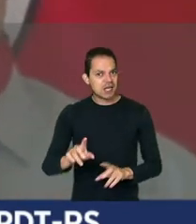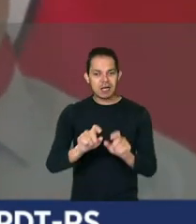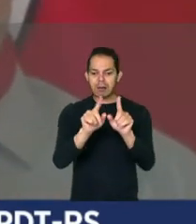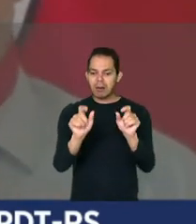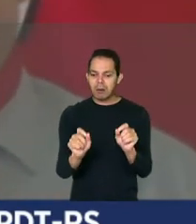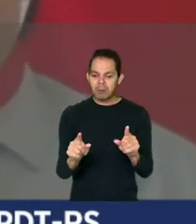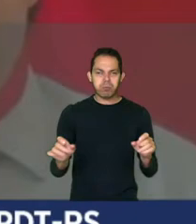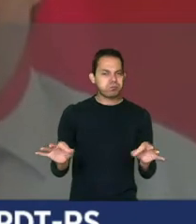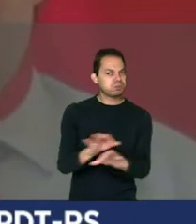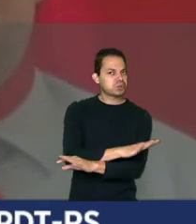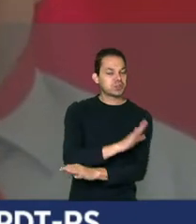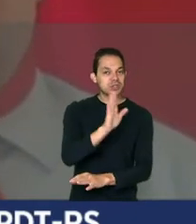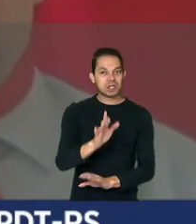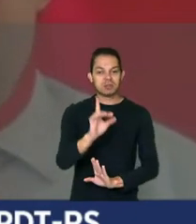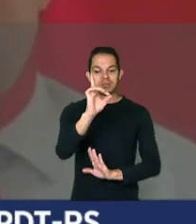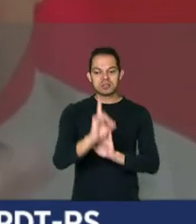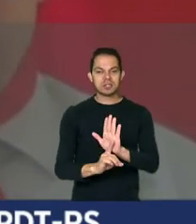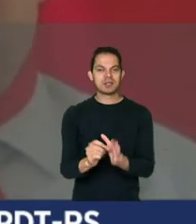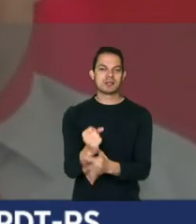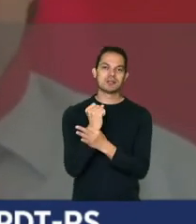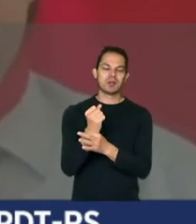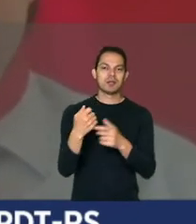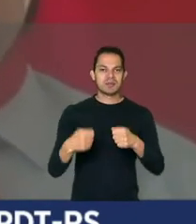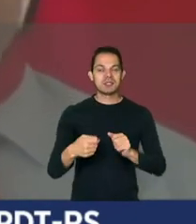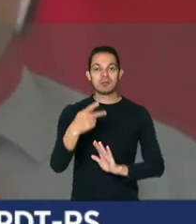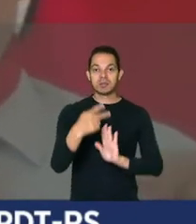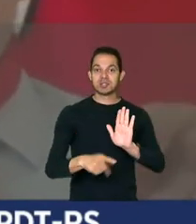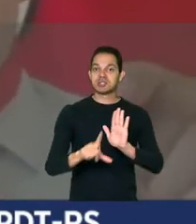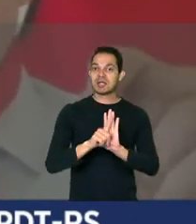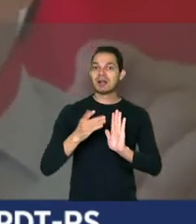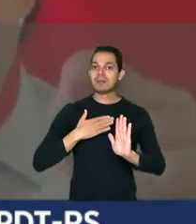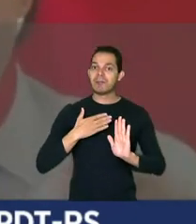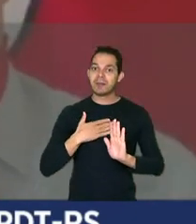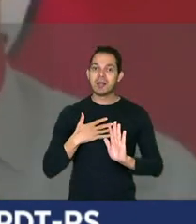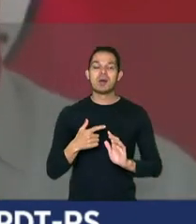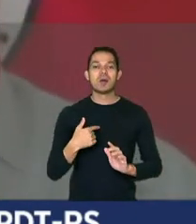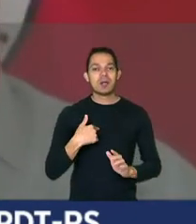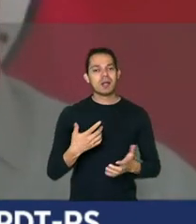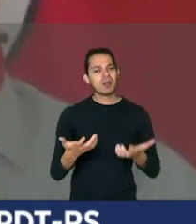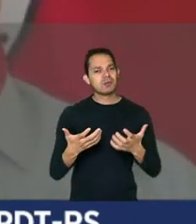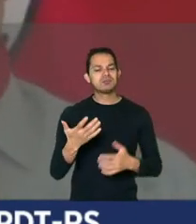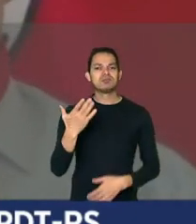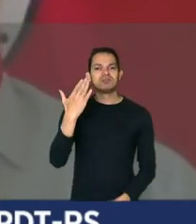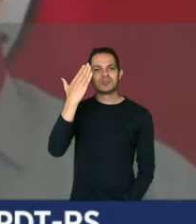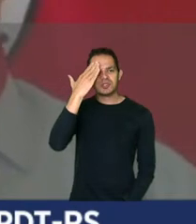PERÍCIA ESTÁ FEITA, A EXÉRCIQUESTÃO ESTÁ CONSOLIDADA E ESSE DIREITO ESTÁ CONSOLIDADO. ESSE É MEU PROJETO DE LEI E EU TENHO CONSCIÊNCIA, PRESIDENTE, QUE